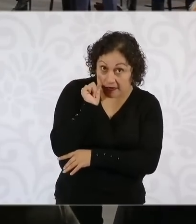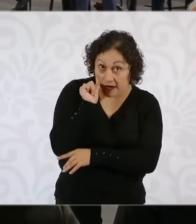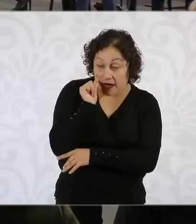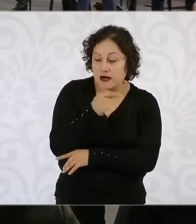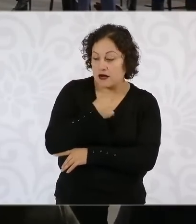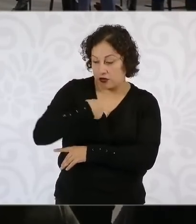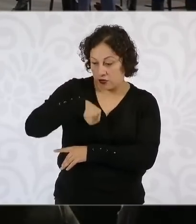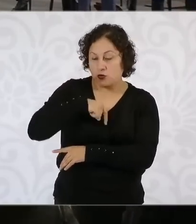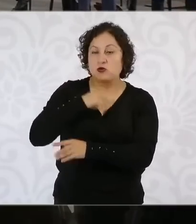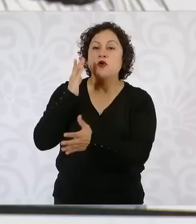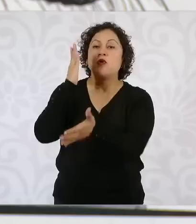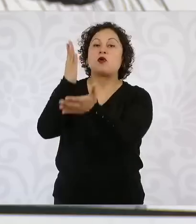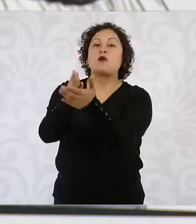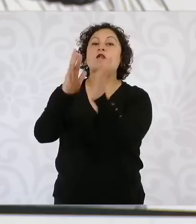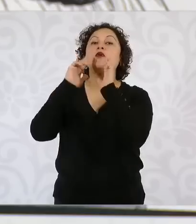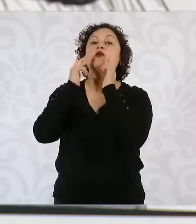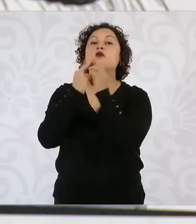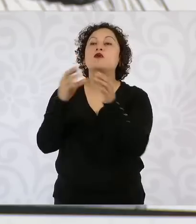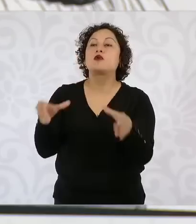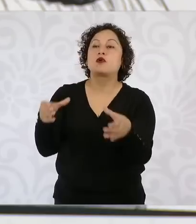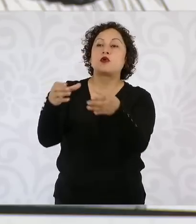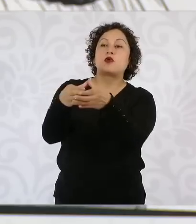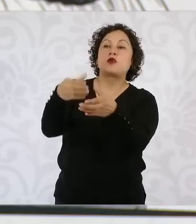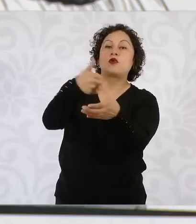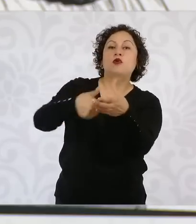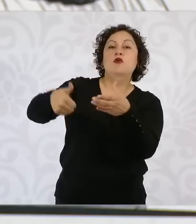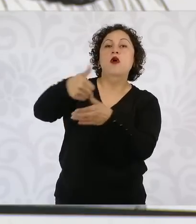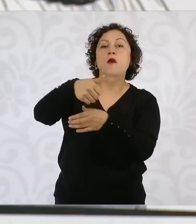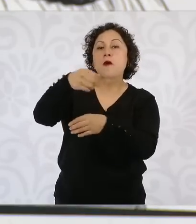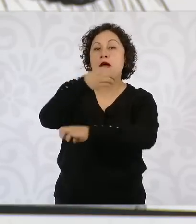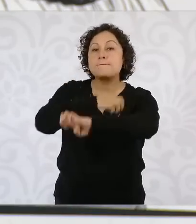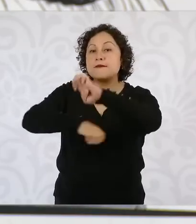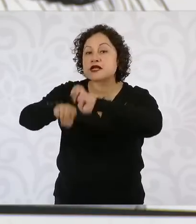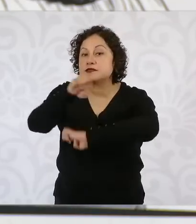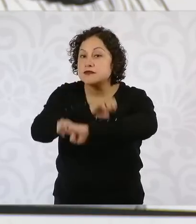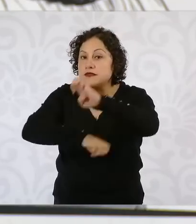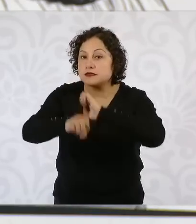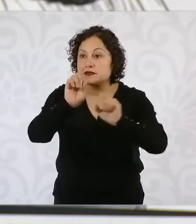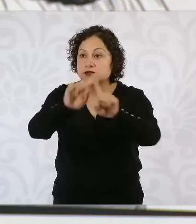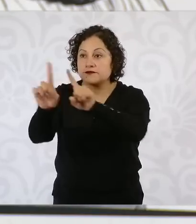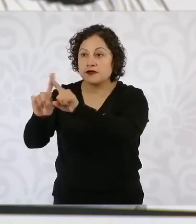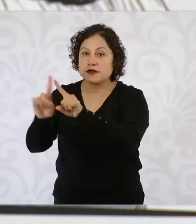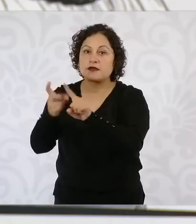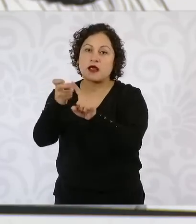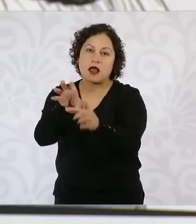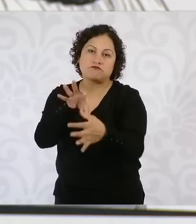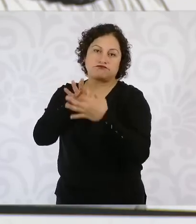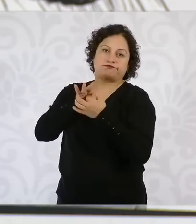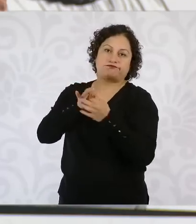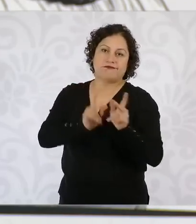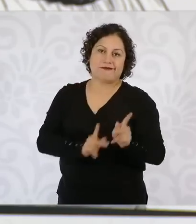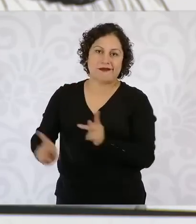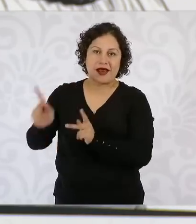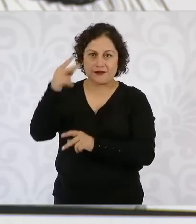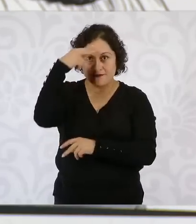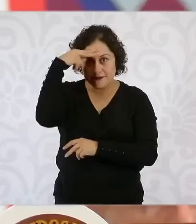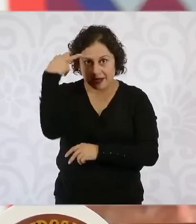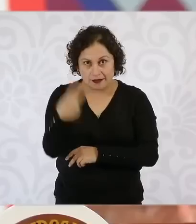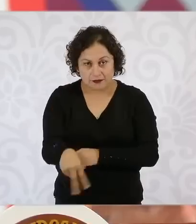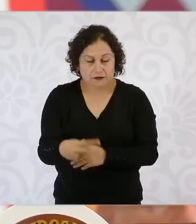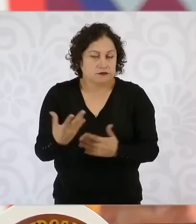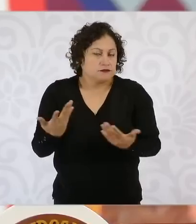tiene que ver con el fortalecimiento del plan México e entonces seguimos trabajando nosotros